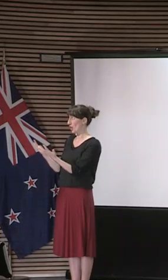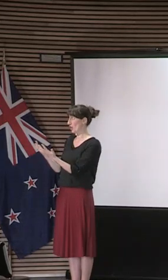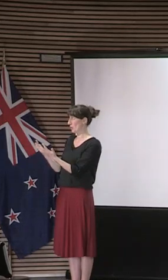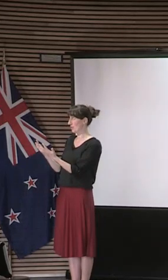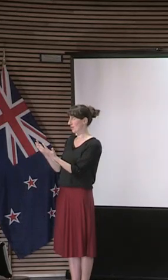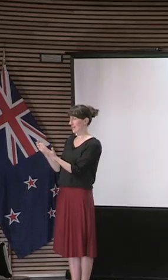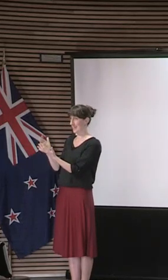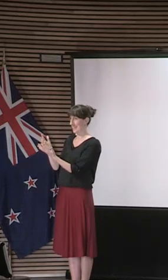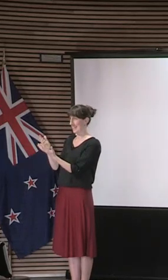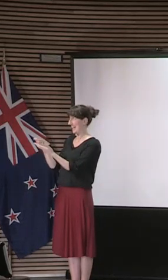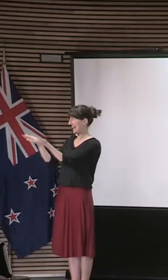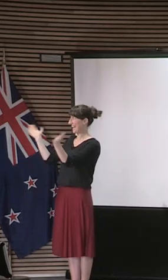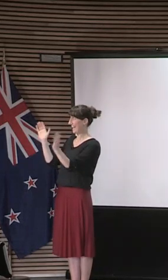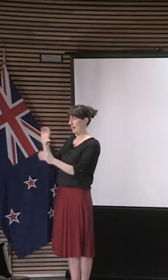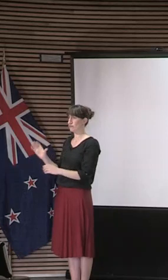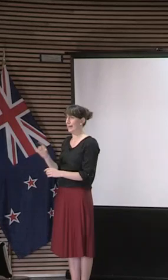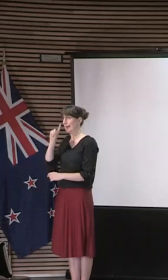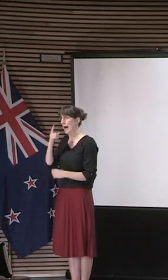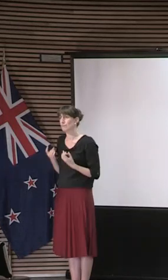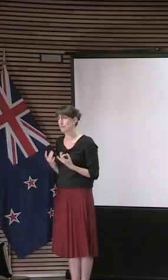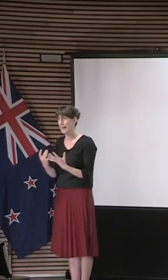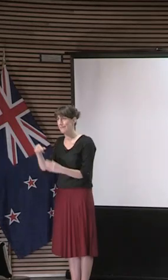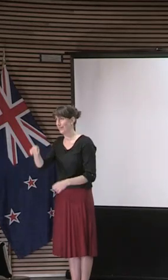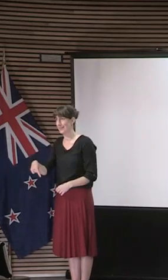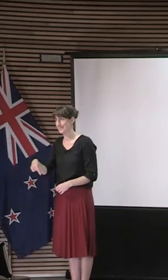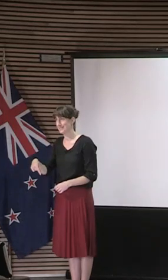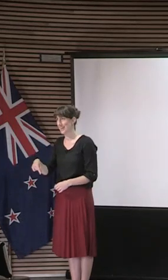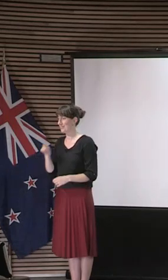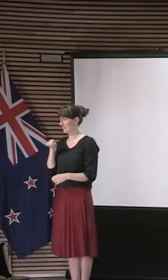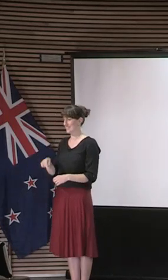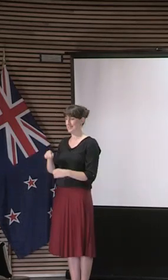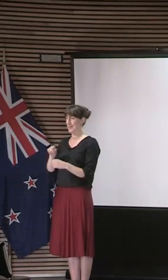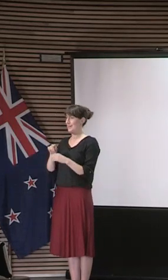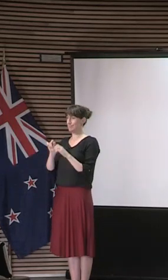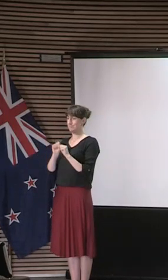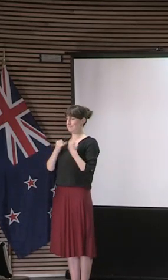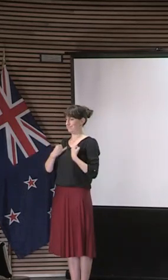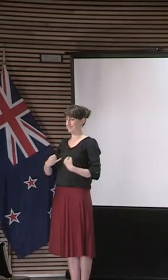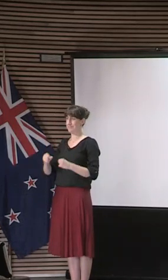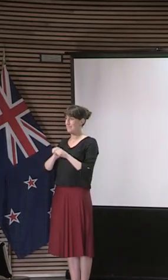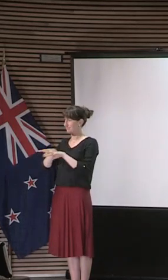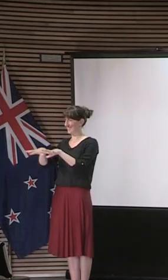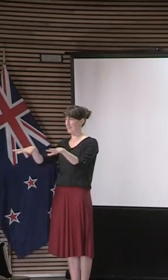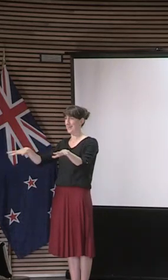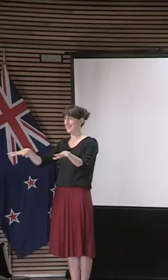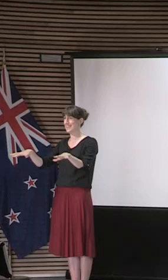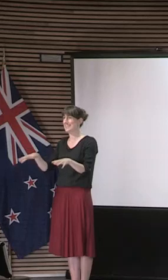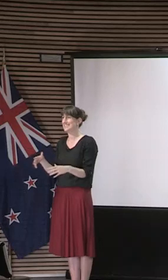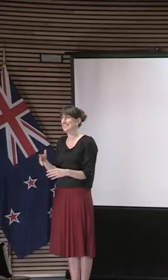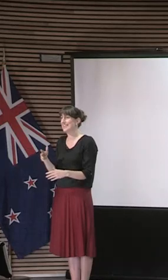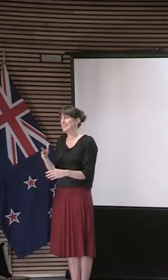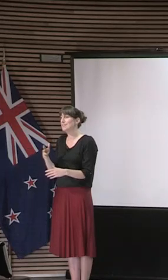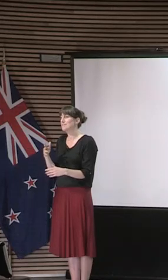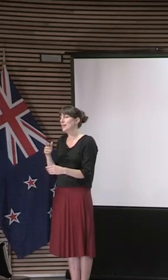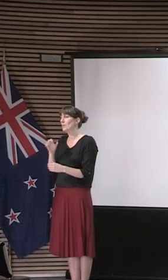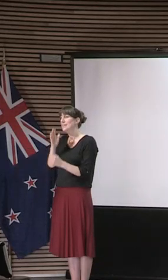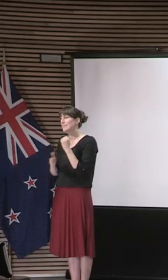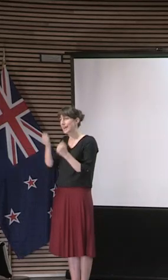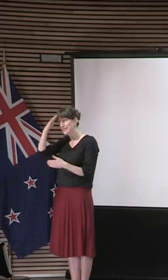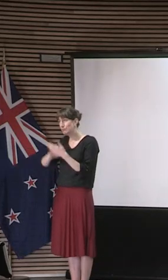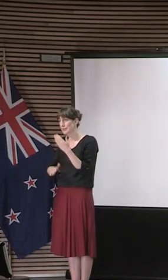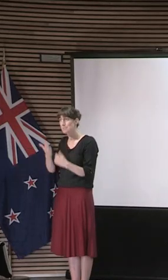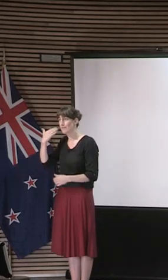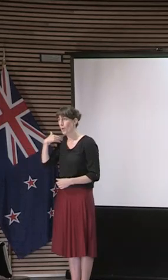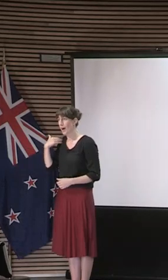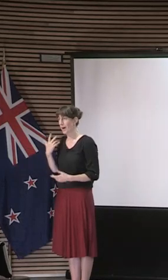E rua nga korero ka puta atu e